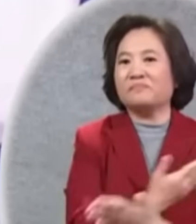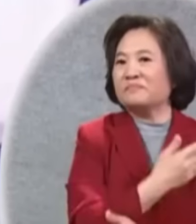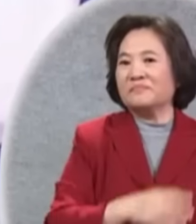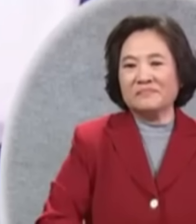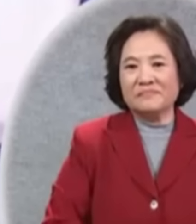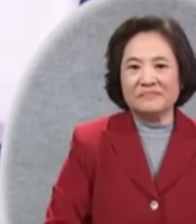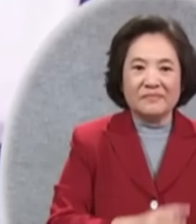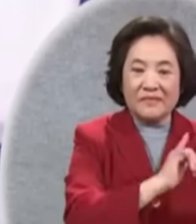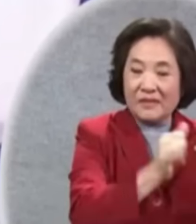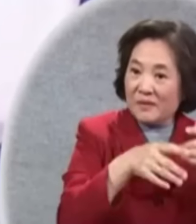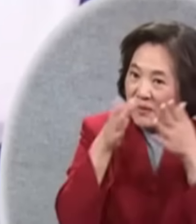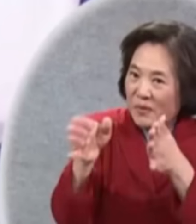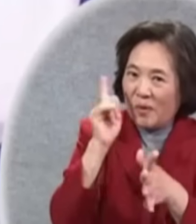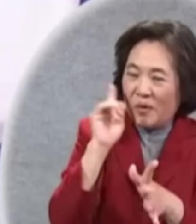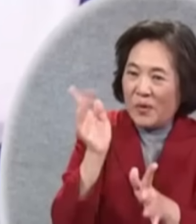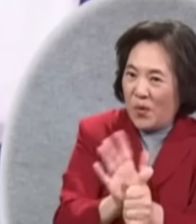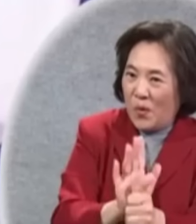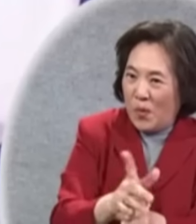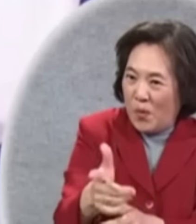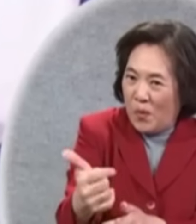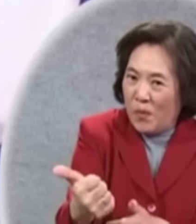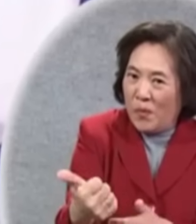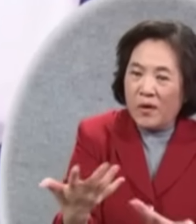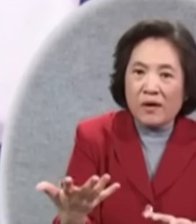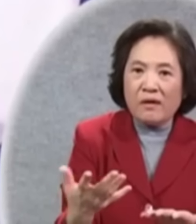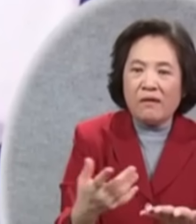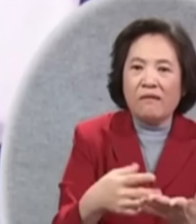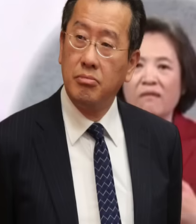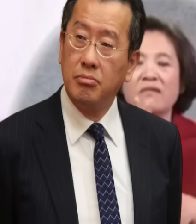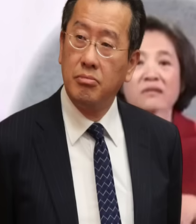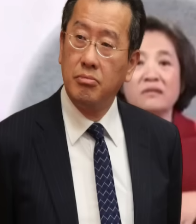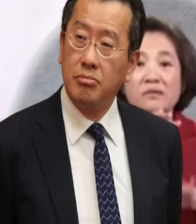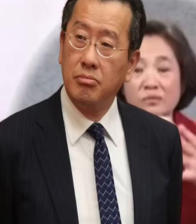你還要繼續疼愛他嗎 不當黨產的顧立雄